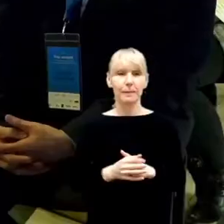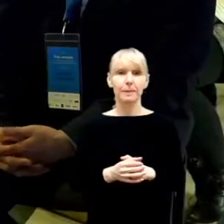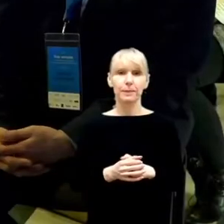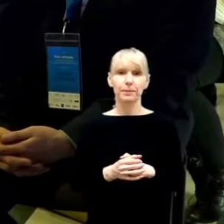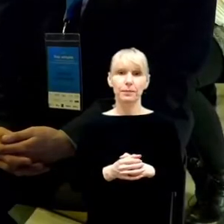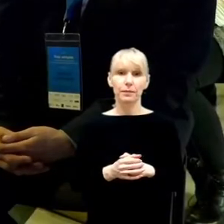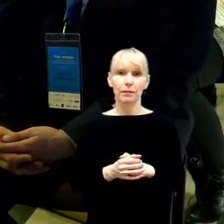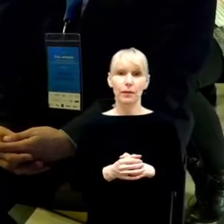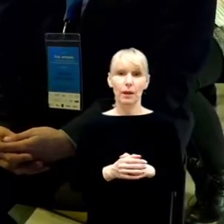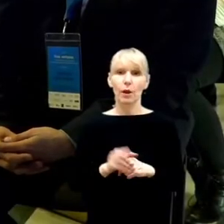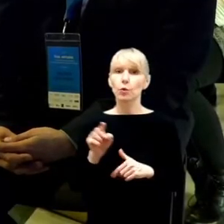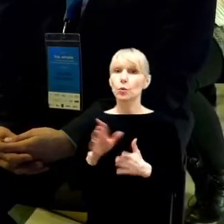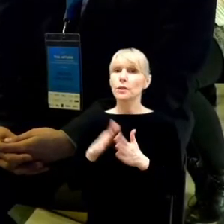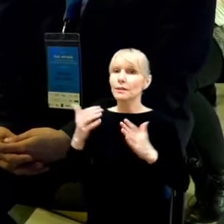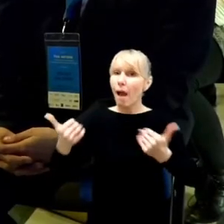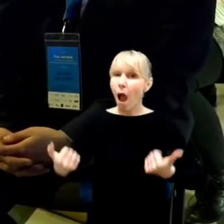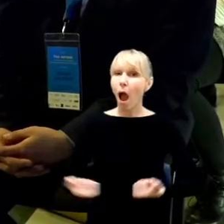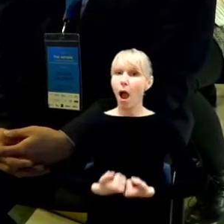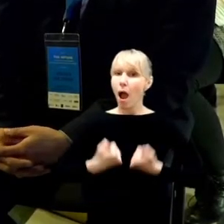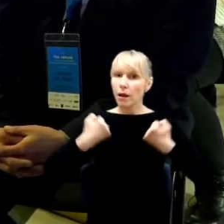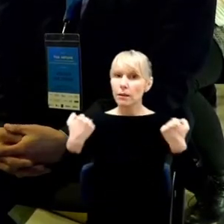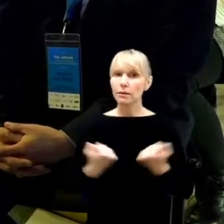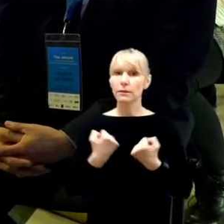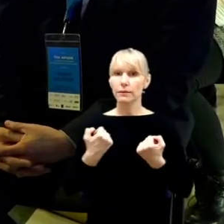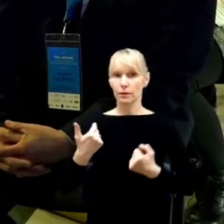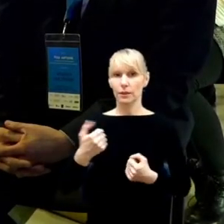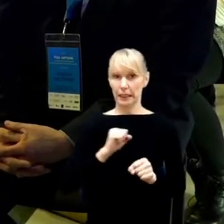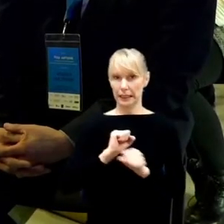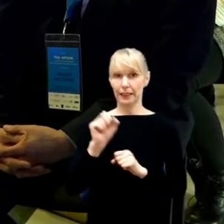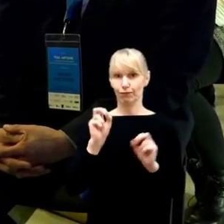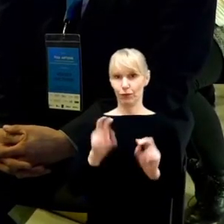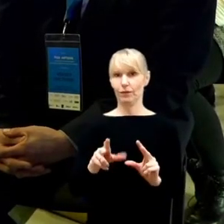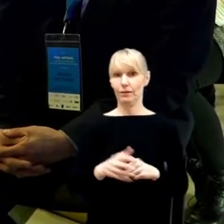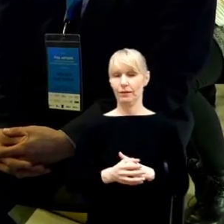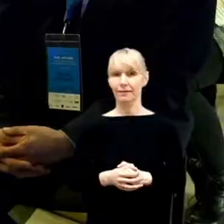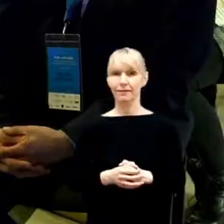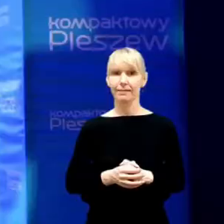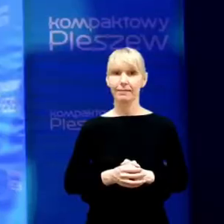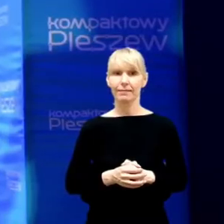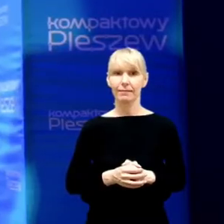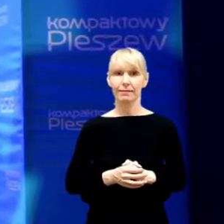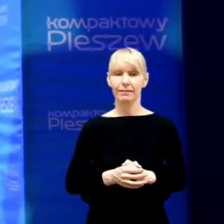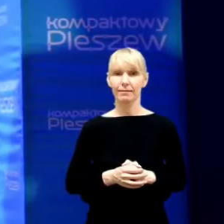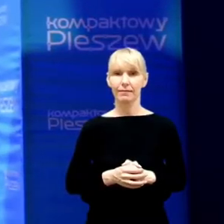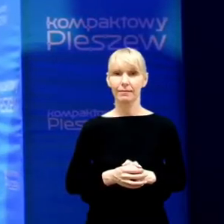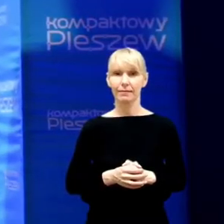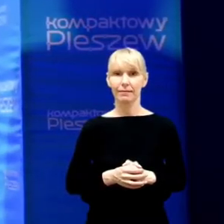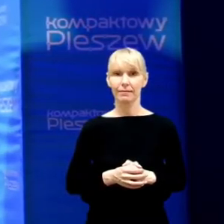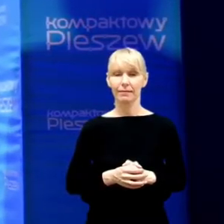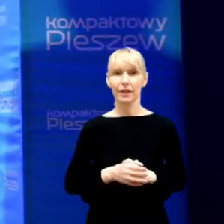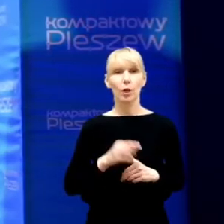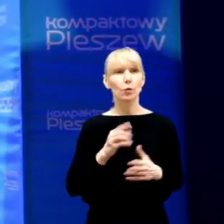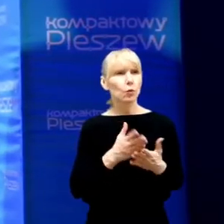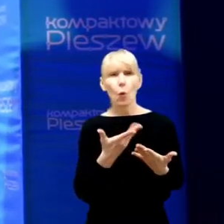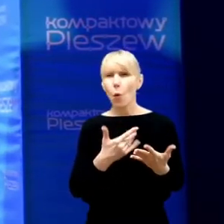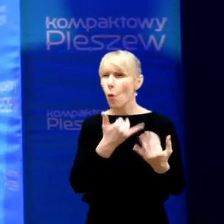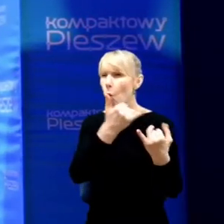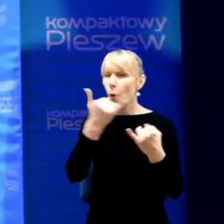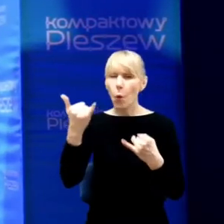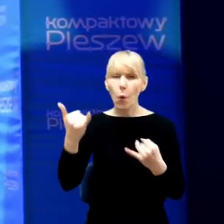To jest taki przykład, który w ramach takiego siania po różnych miastach, warto podglądać.